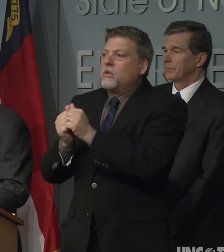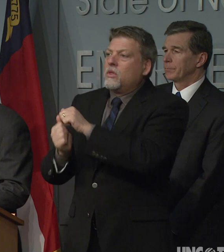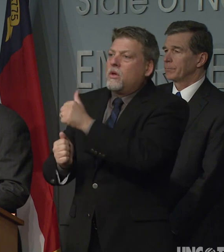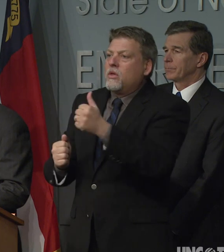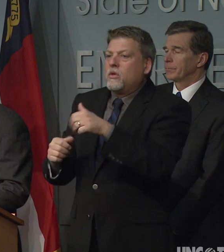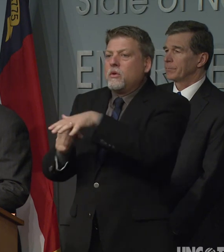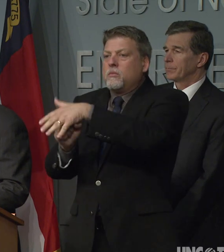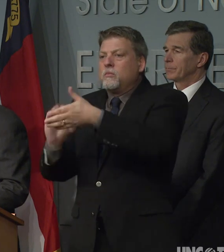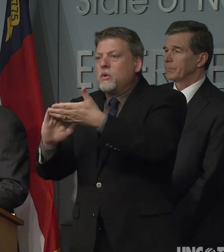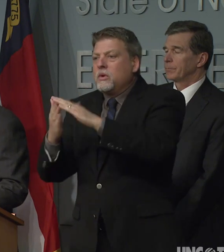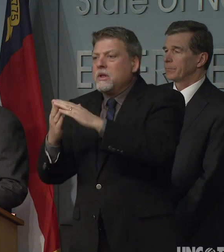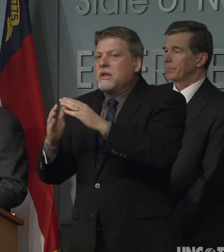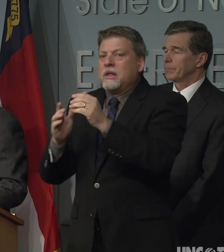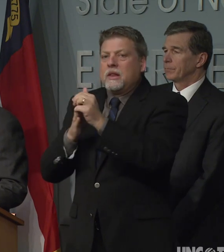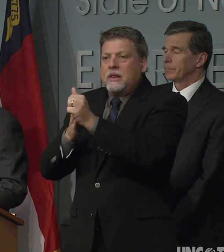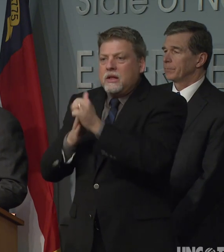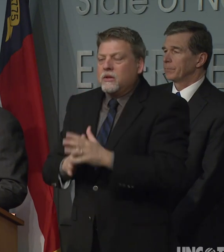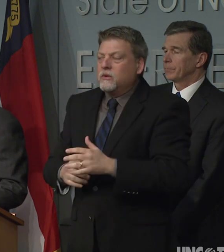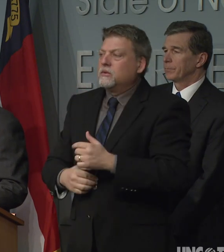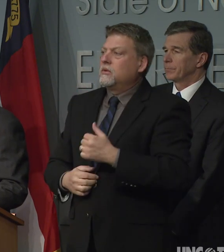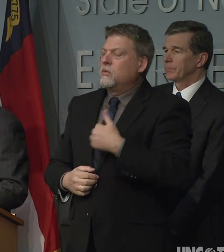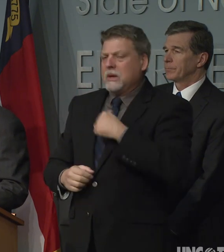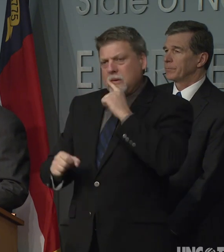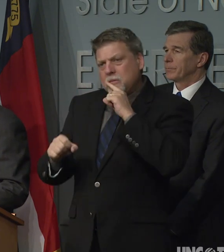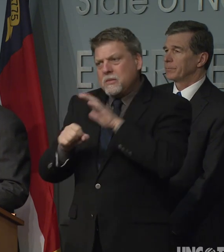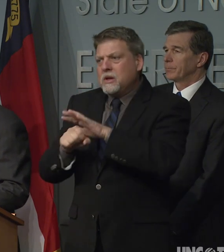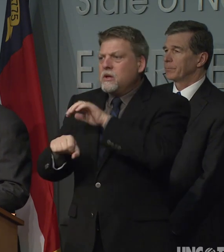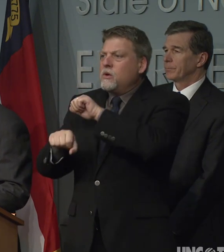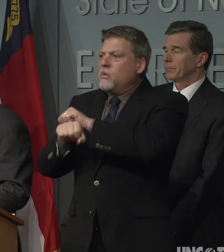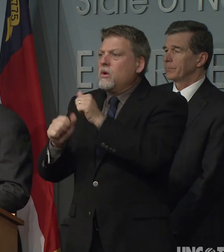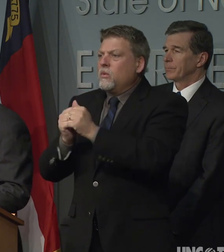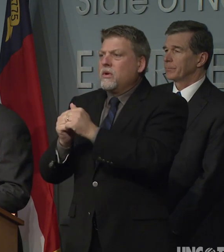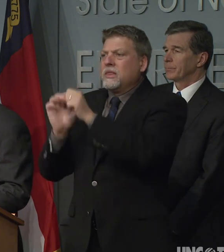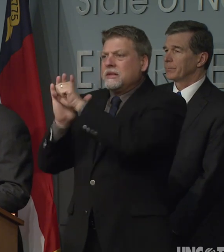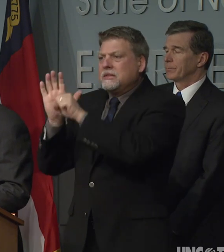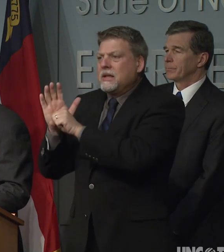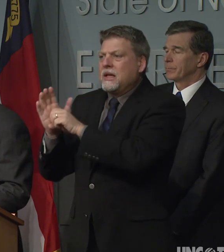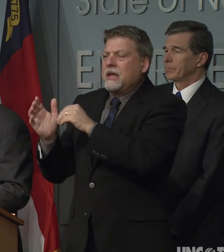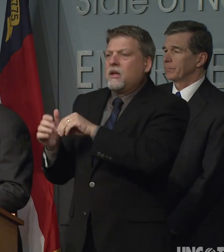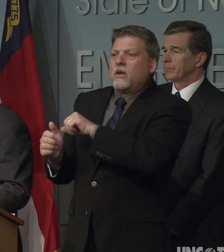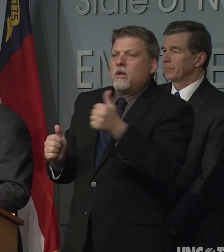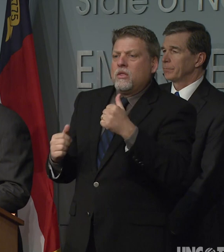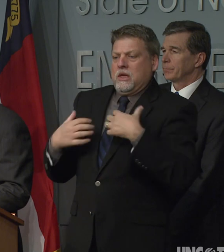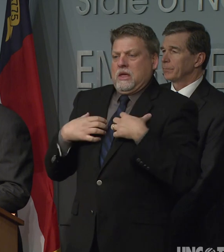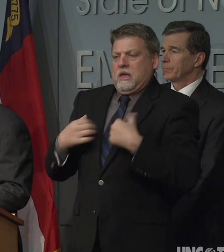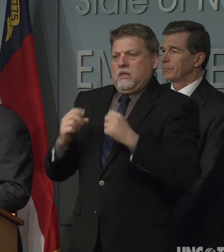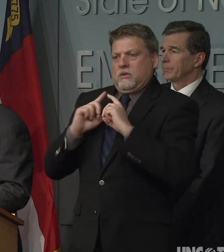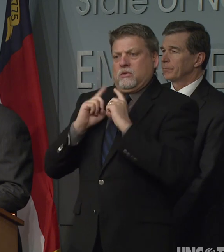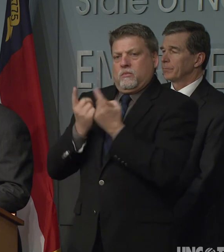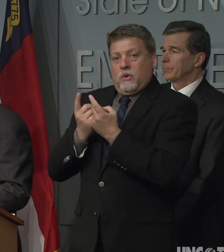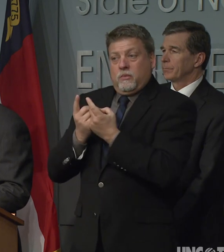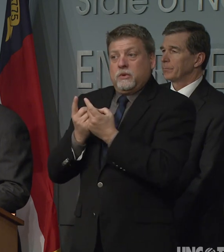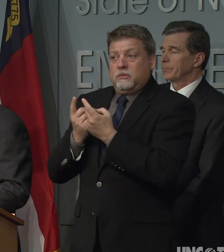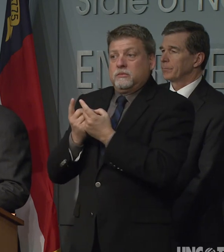educadores y familias y también trabajar con las autoridades locales estatales y federales para implementar opciones para